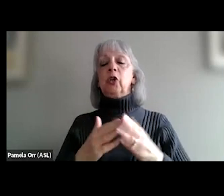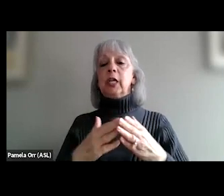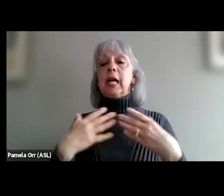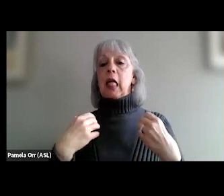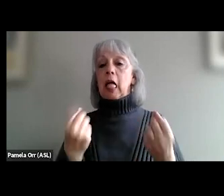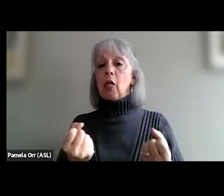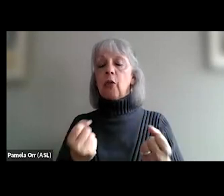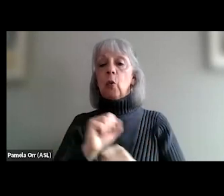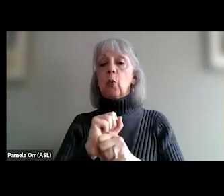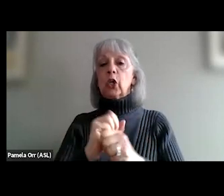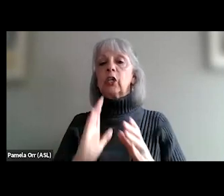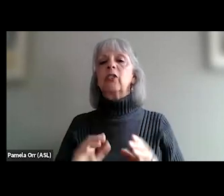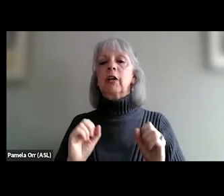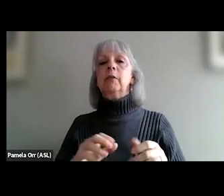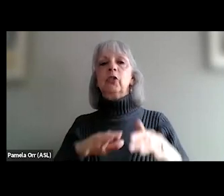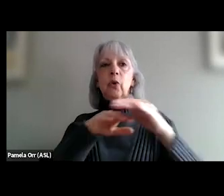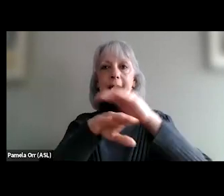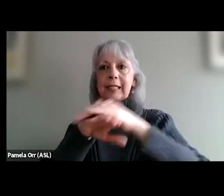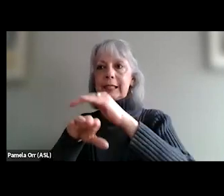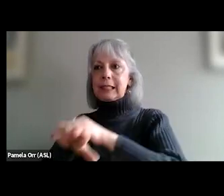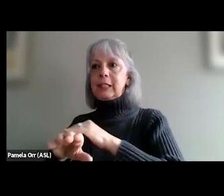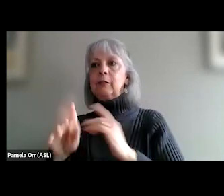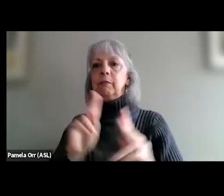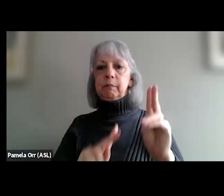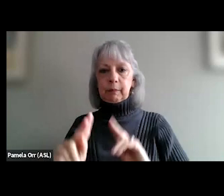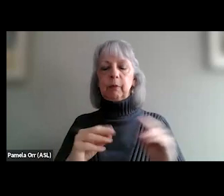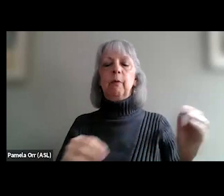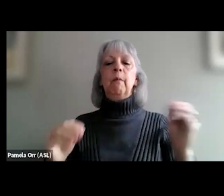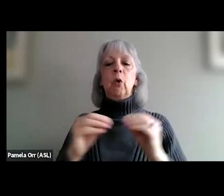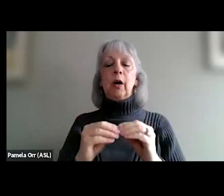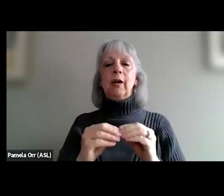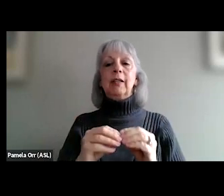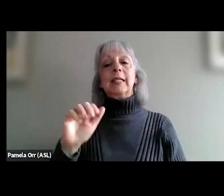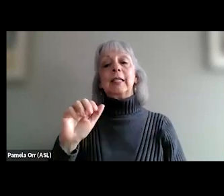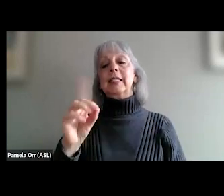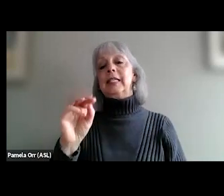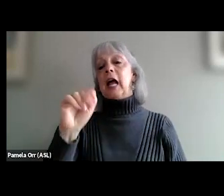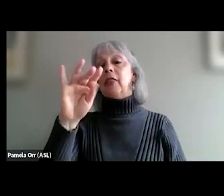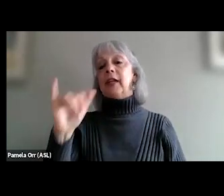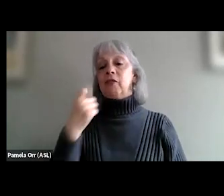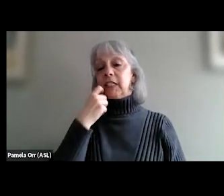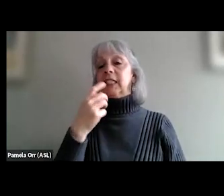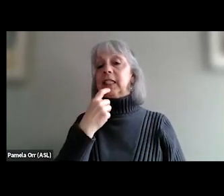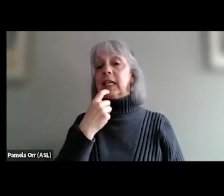y tener una sala de salud comunitaria. Como se discutió anteriormente, pudimos proporcionar educación médica